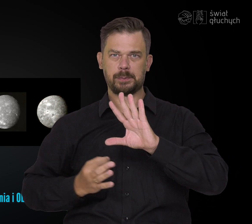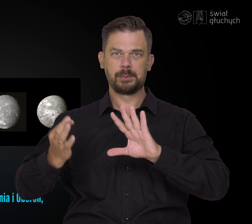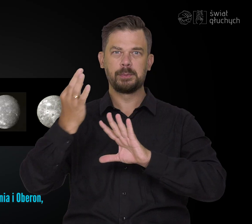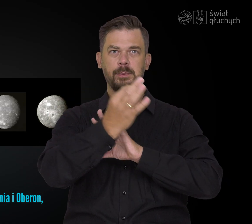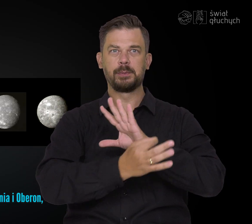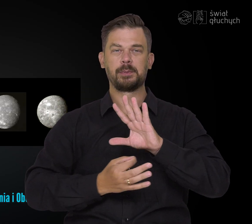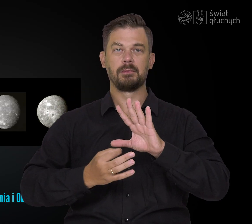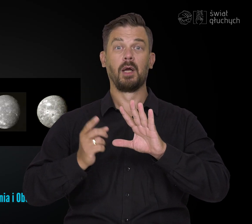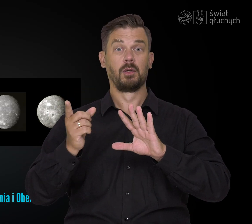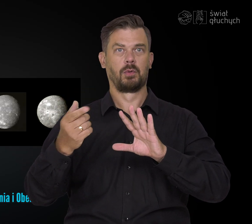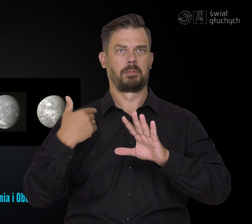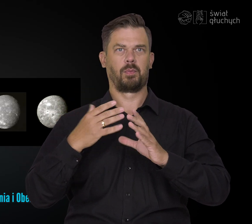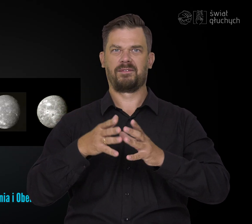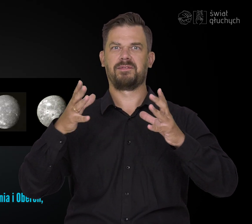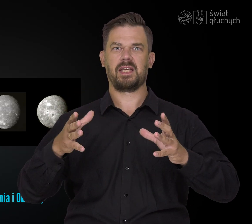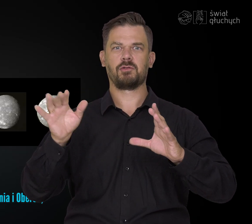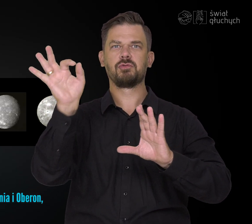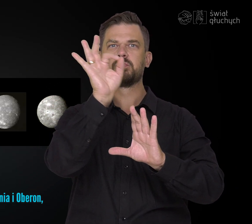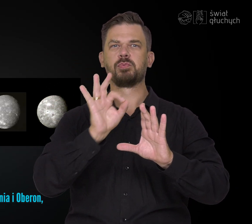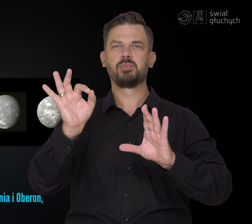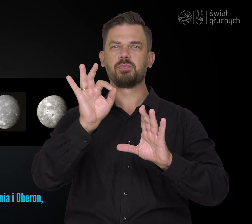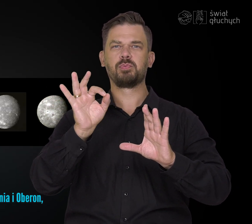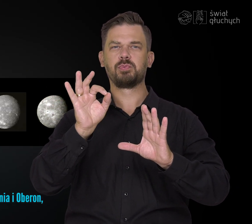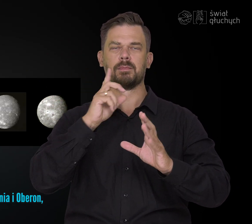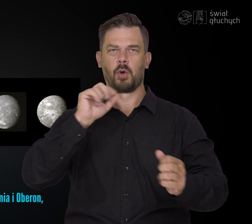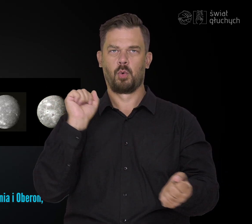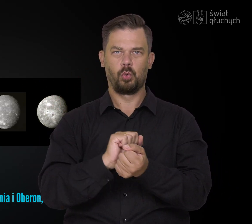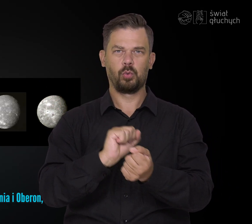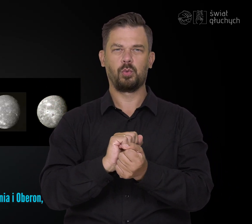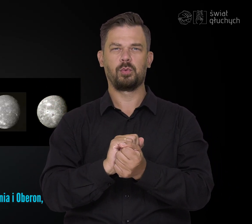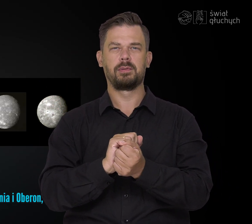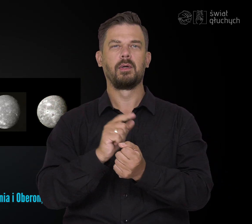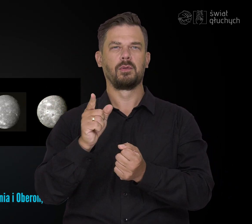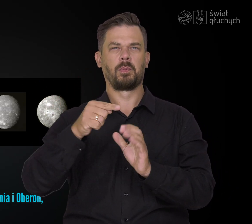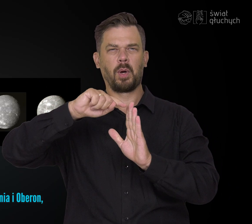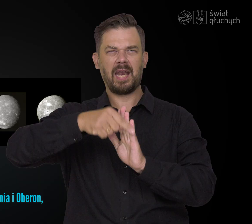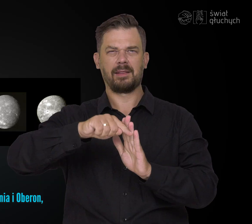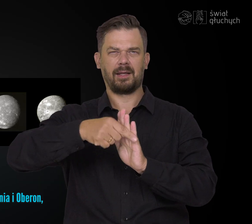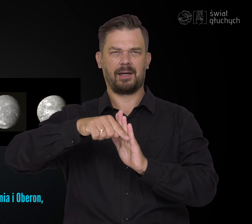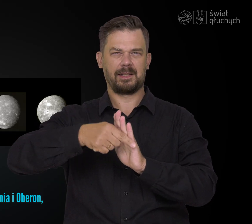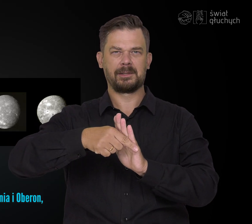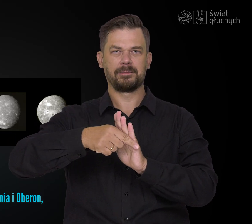Wśród nich zdecydowanie wyróżniają się te największe, czyli lodowe, gęsto pokryte kraterami światy.